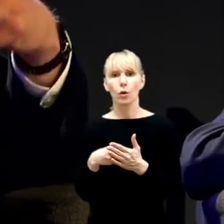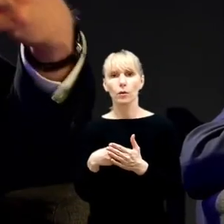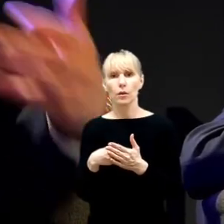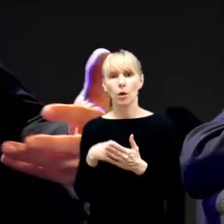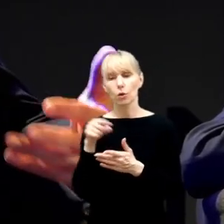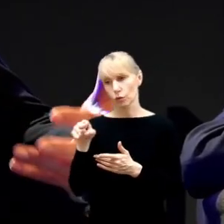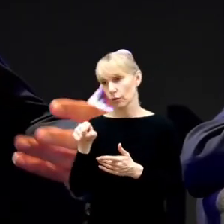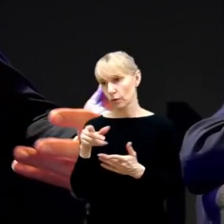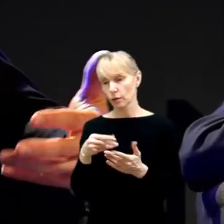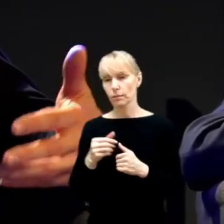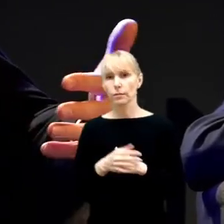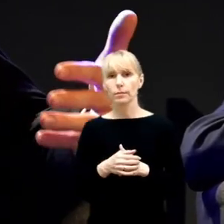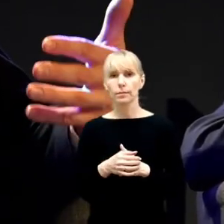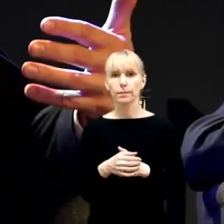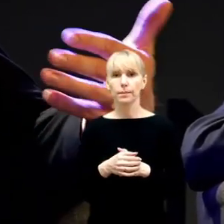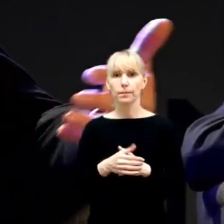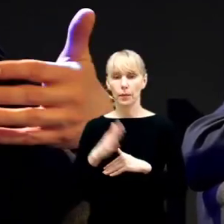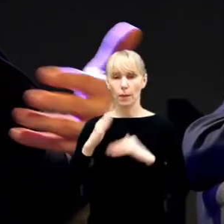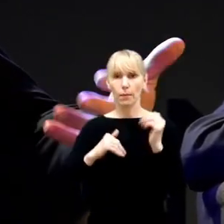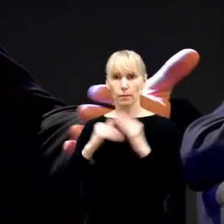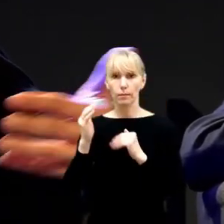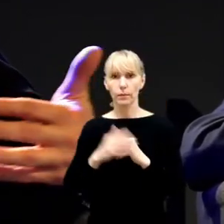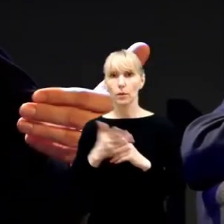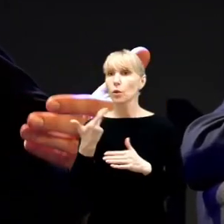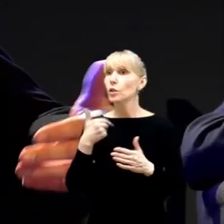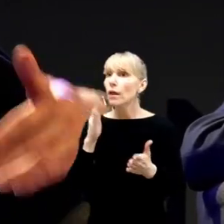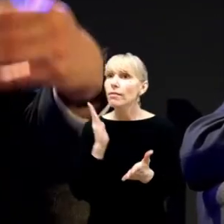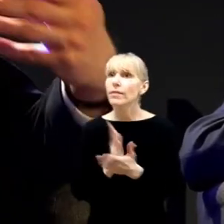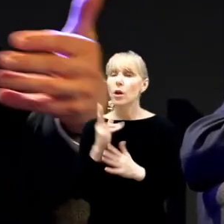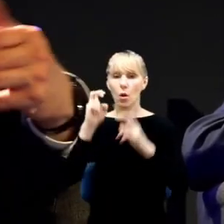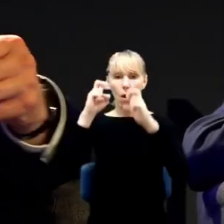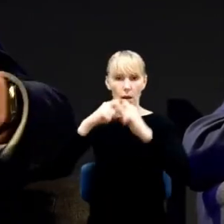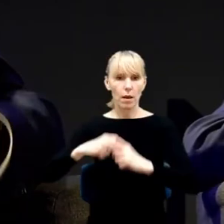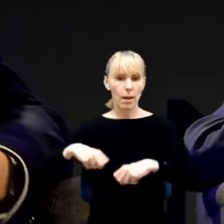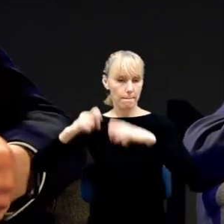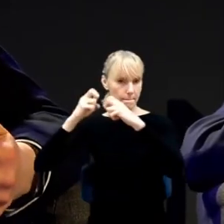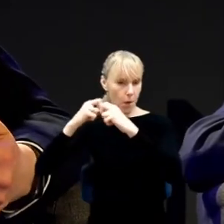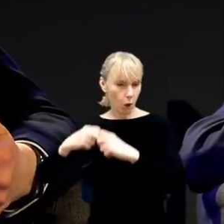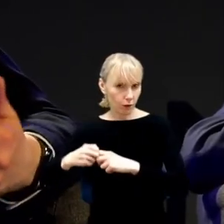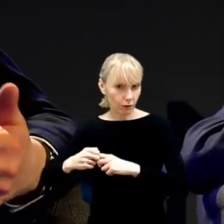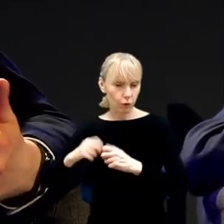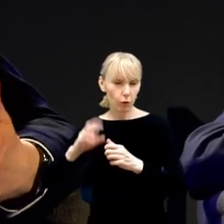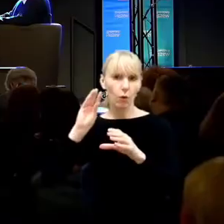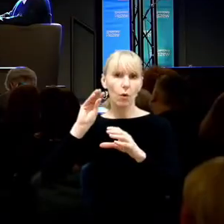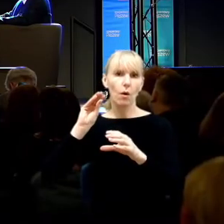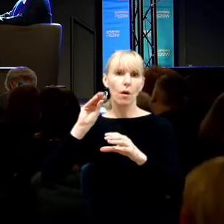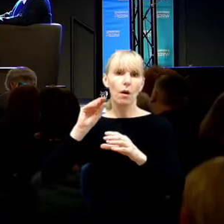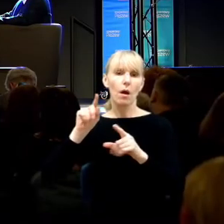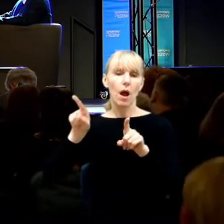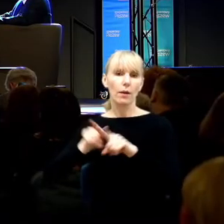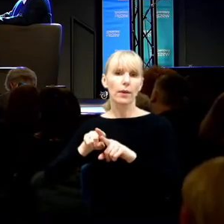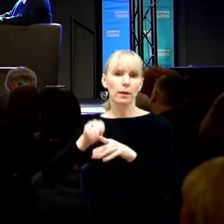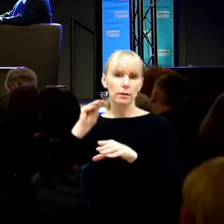czyli nie tylko kosztów tego remontu samego, ale również koszty, jeżeli są związane z tym jakiejś czynności specjalistycznej,